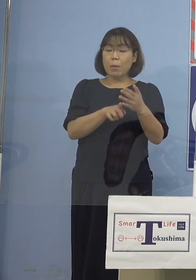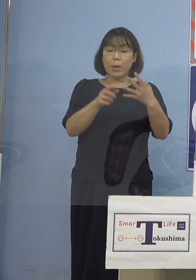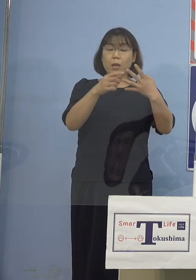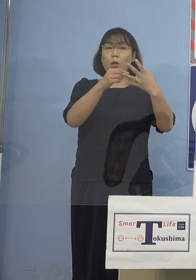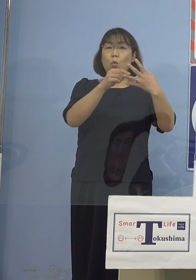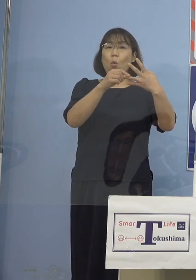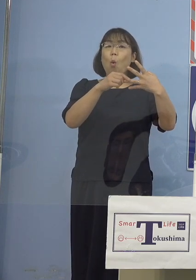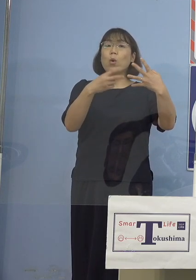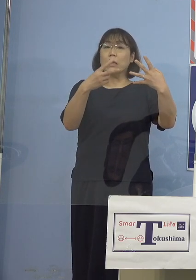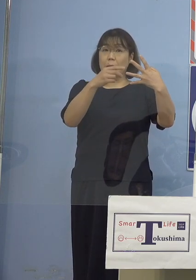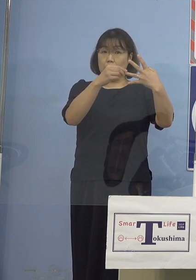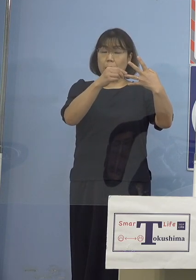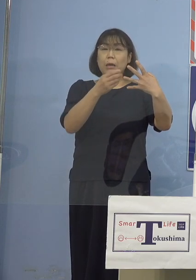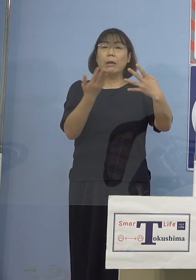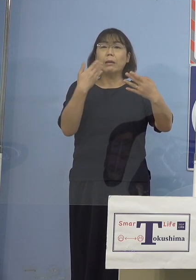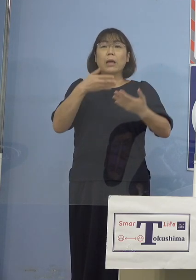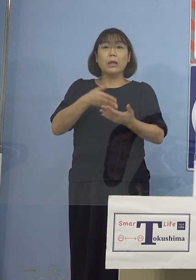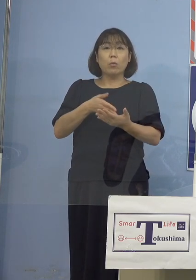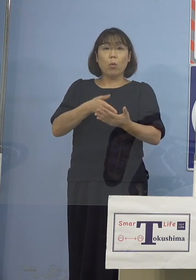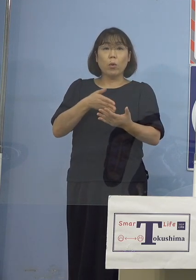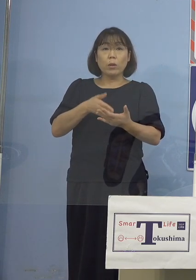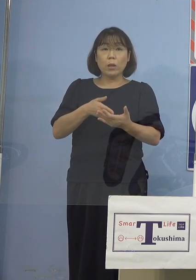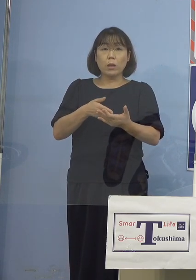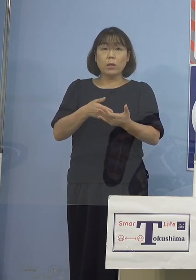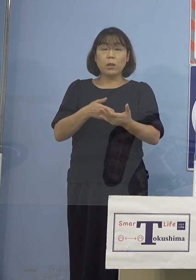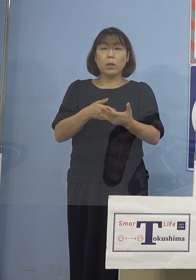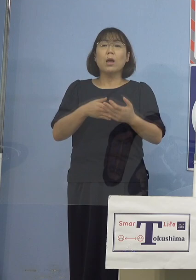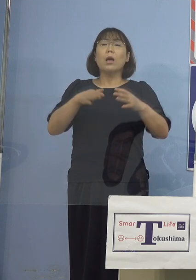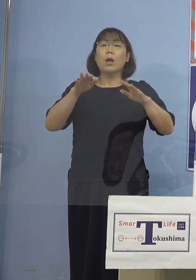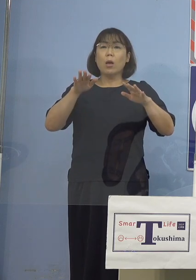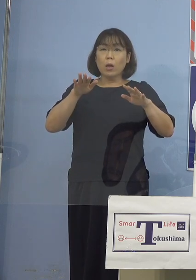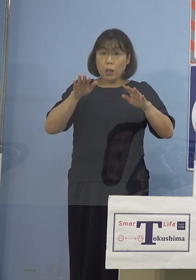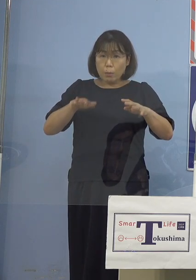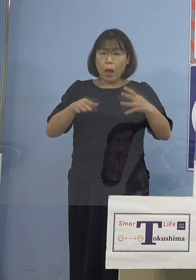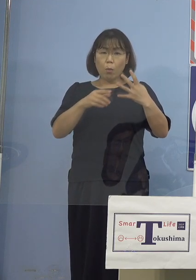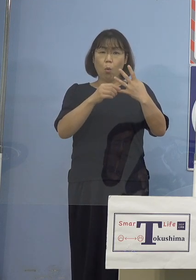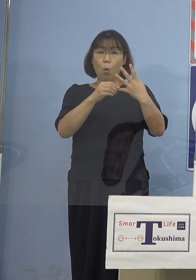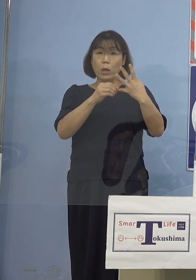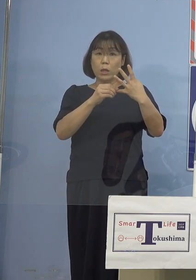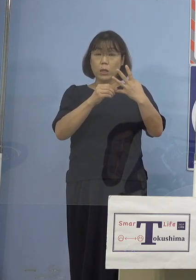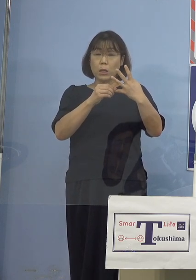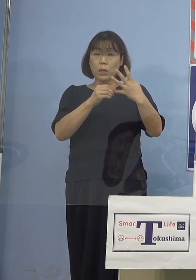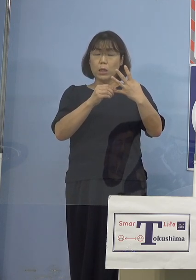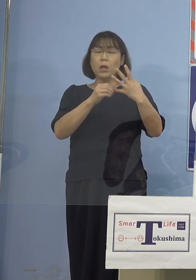先ほどもご説明を申し上げたように 既に「ステージ1」これを下回った